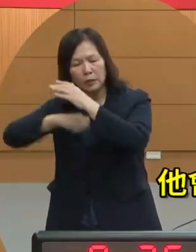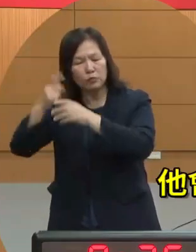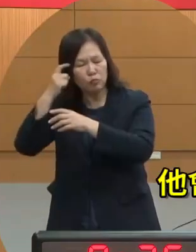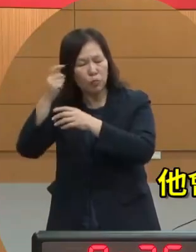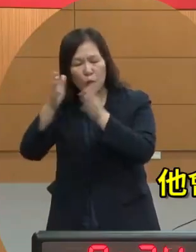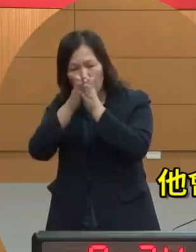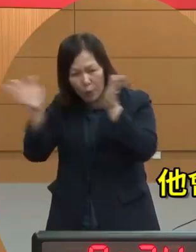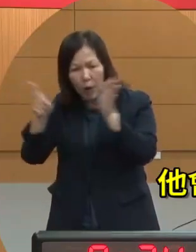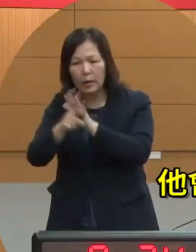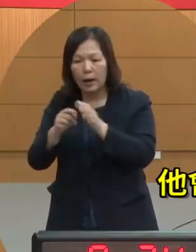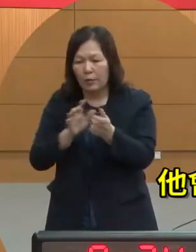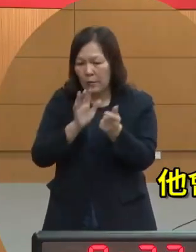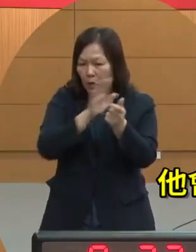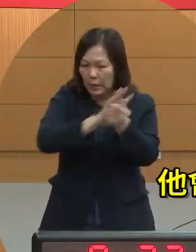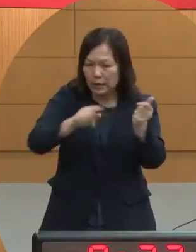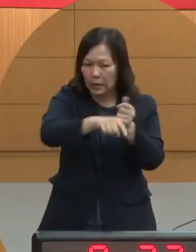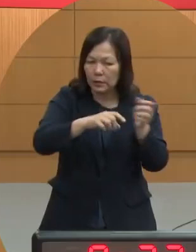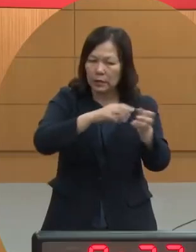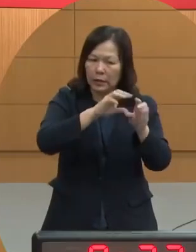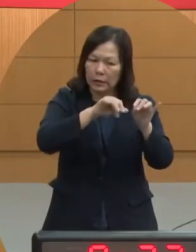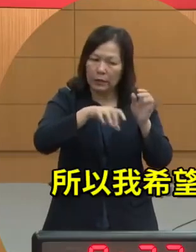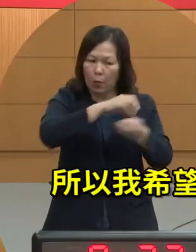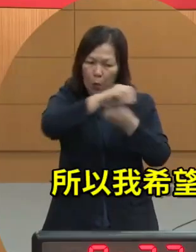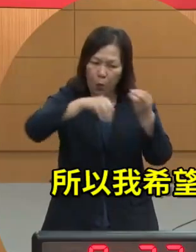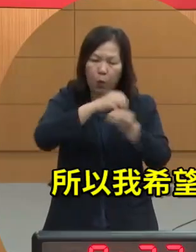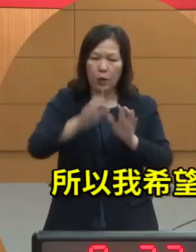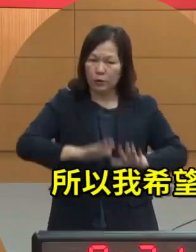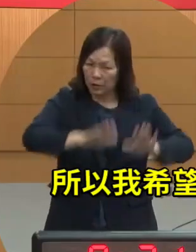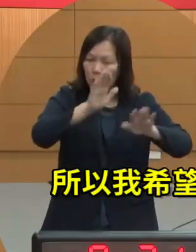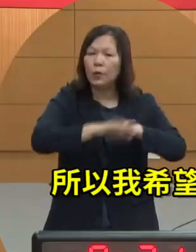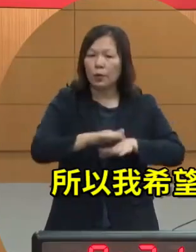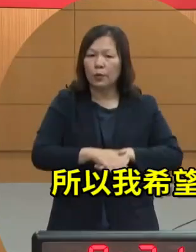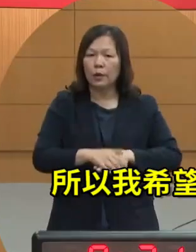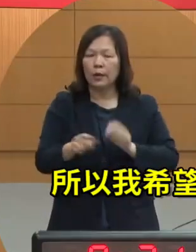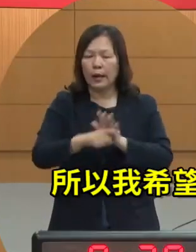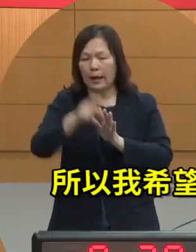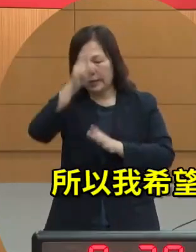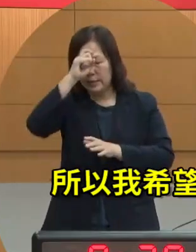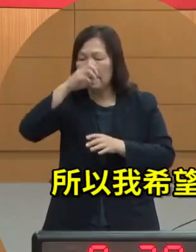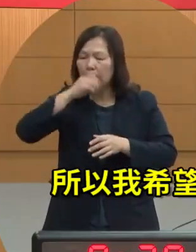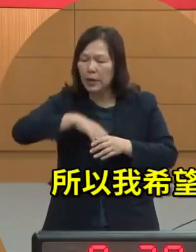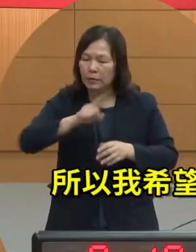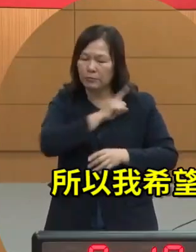他會促進這個地方的活化 所以我希望屏東可以重新思考自己的定位